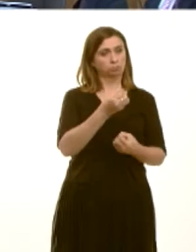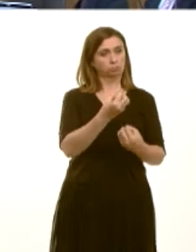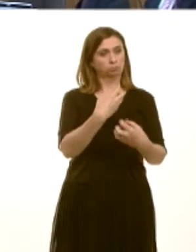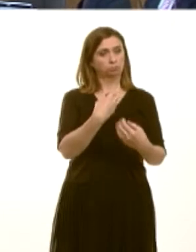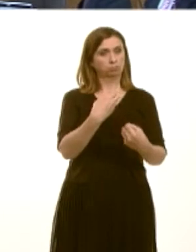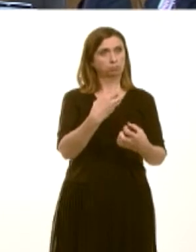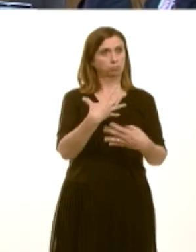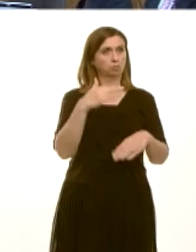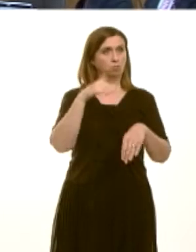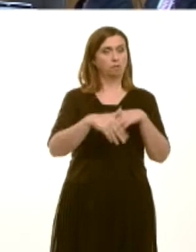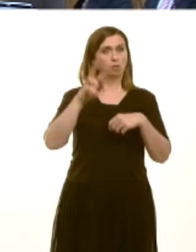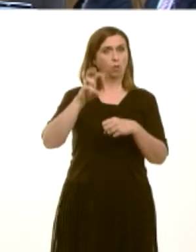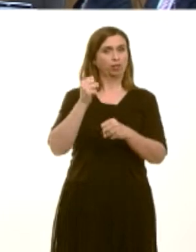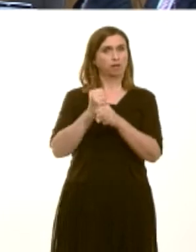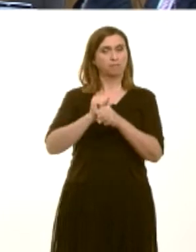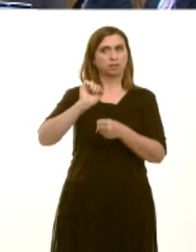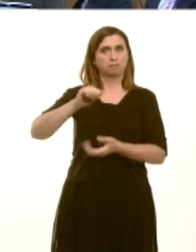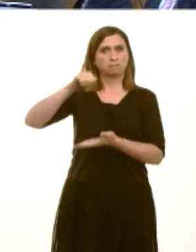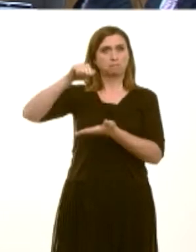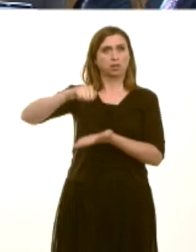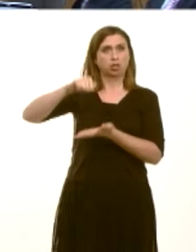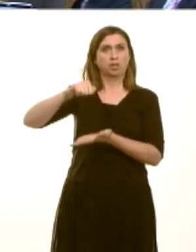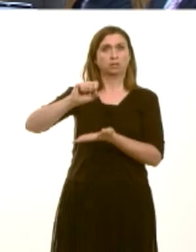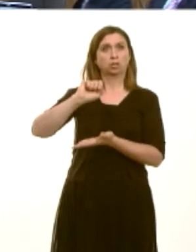ddatganiad am oblygiadau'r gostyngiad yng nghyllideb Llywodraeth Cymru ar gyfer 2015-16